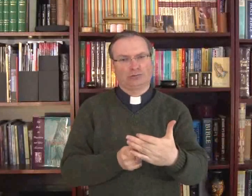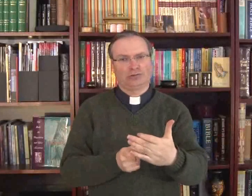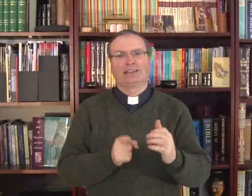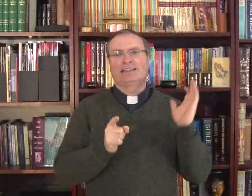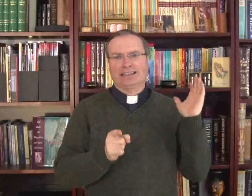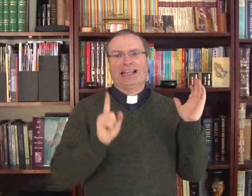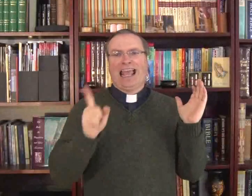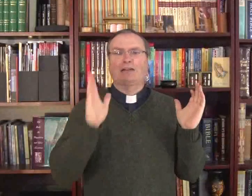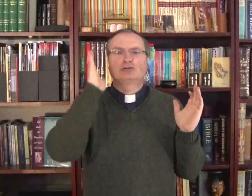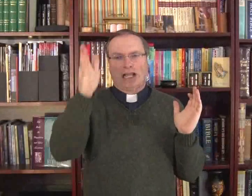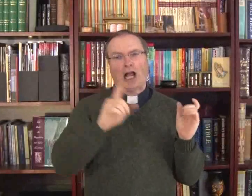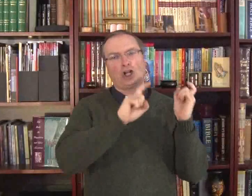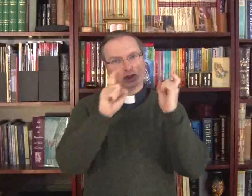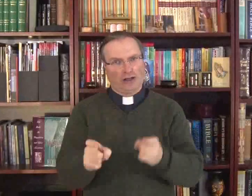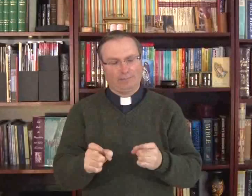et elle lui sera donnée.